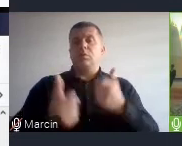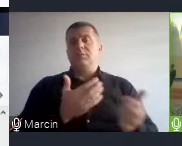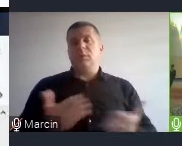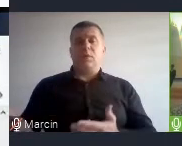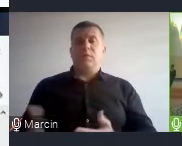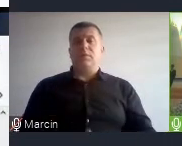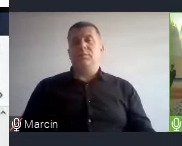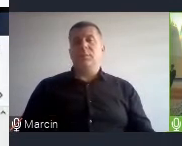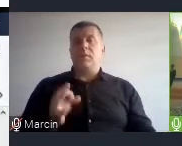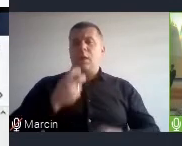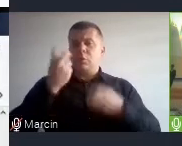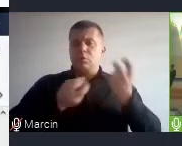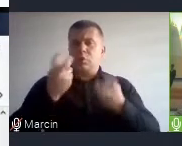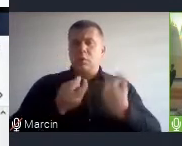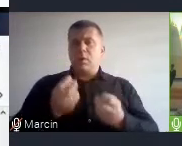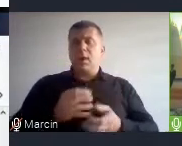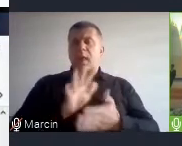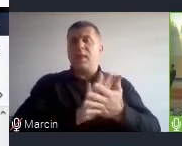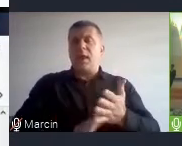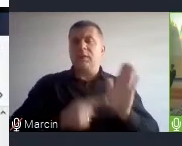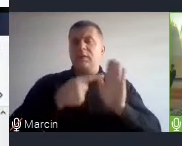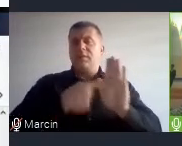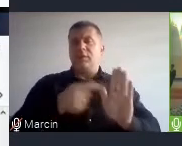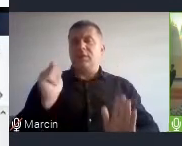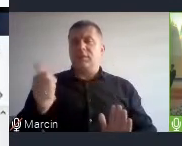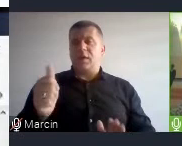Szukam w tej chwili w treści wytycznych kwalifikowalności zapisów,